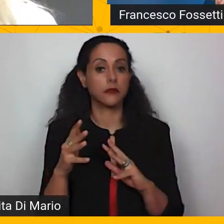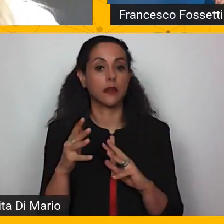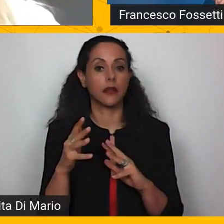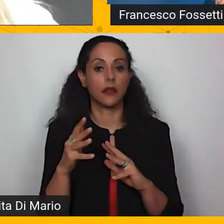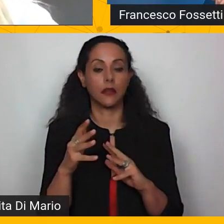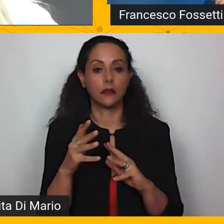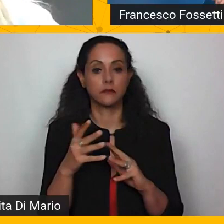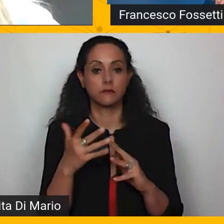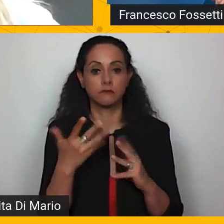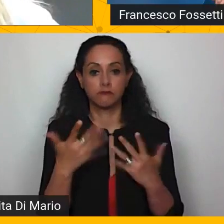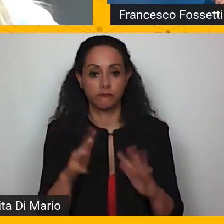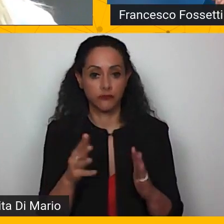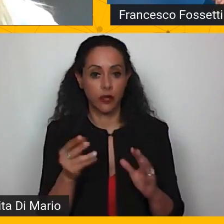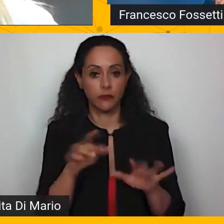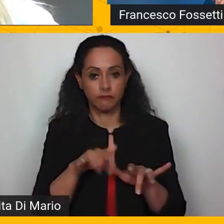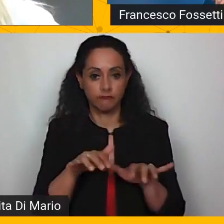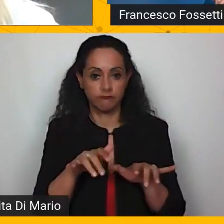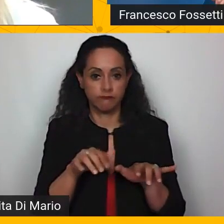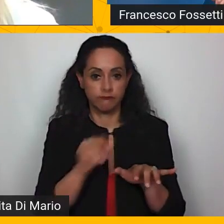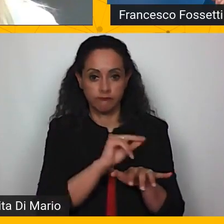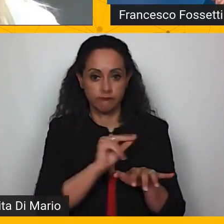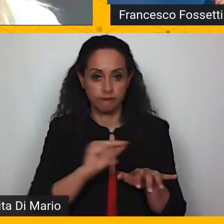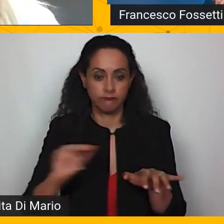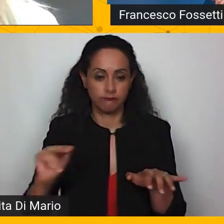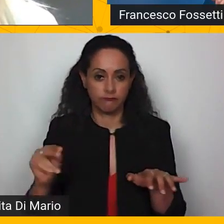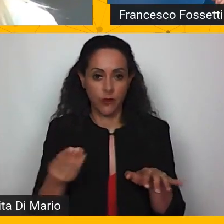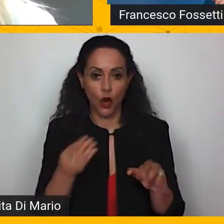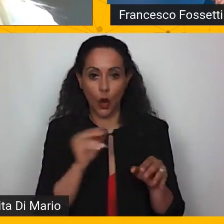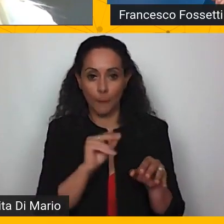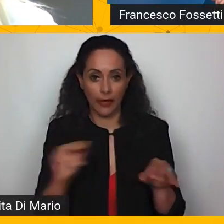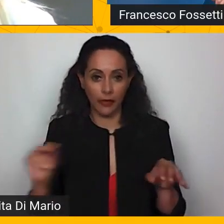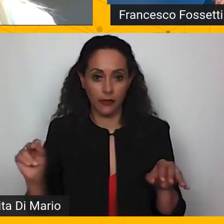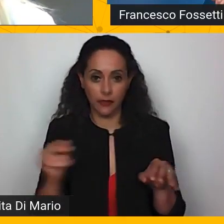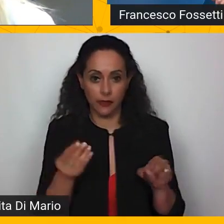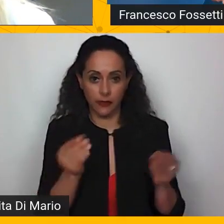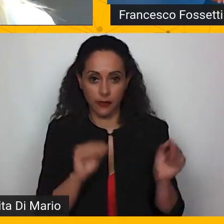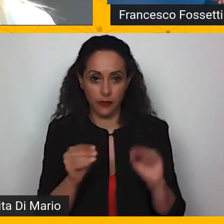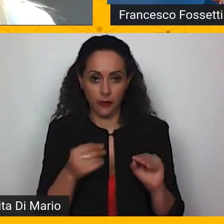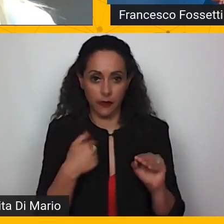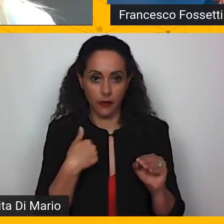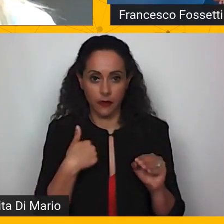rispetto a quelle che avete già posto di inserirle all'interno